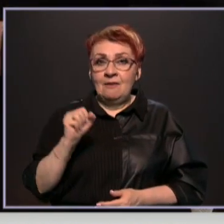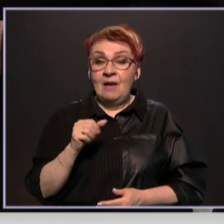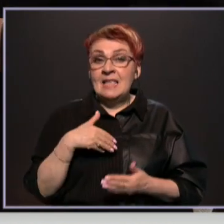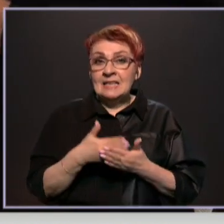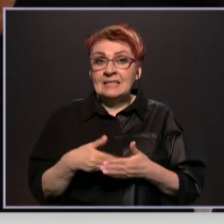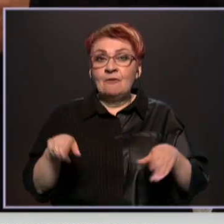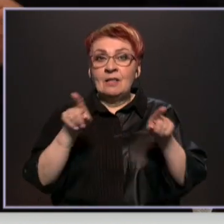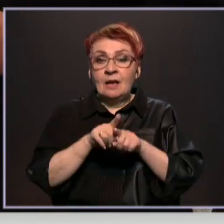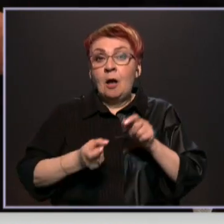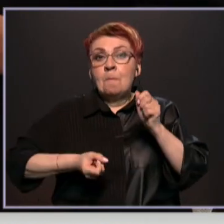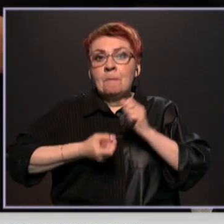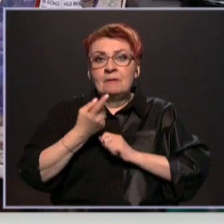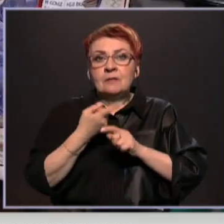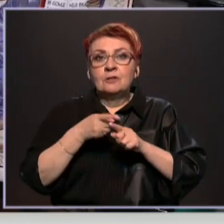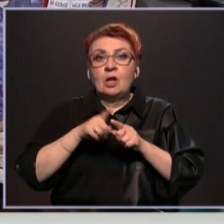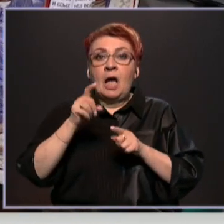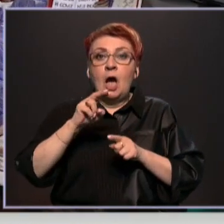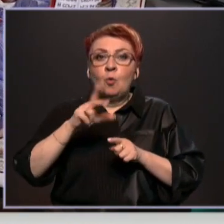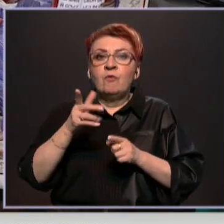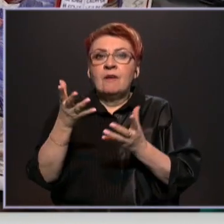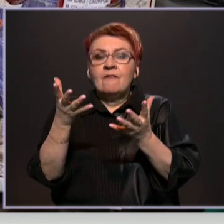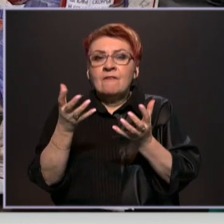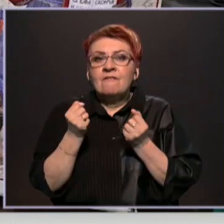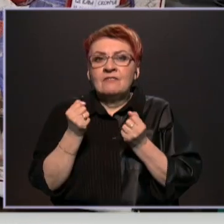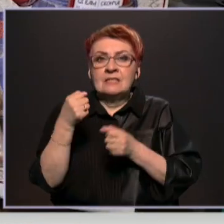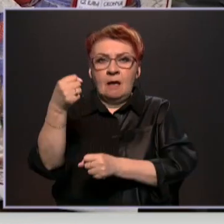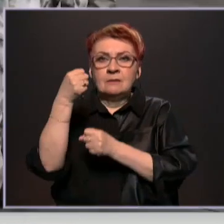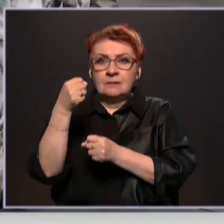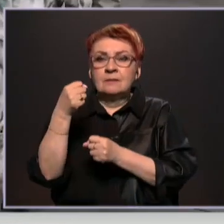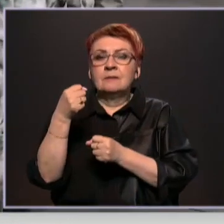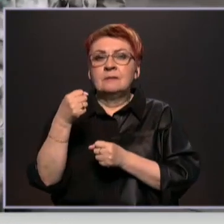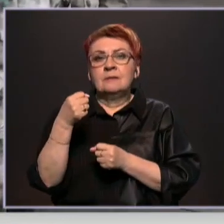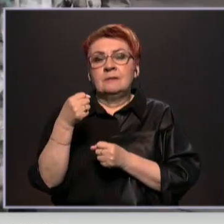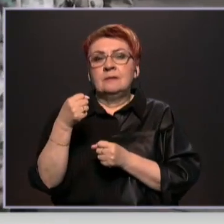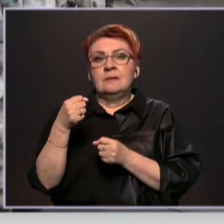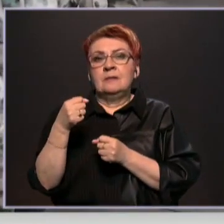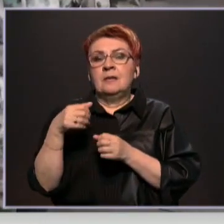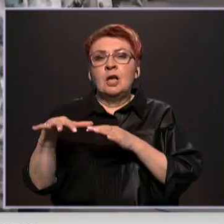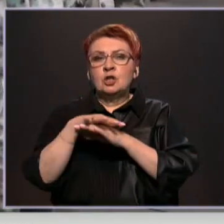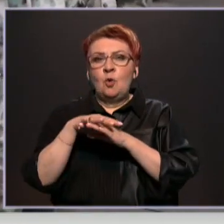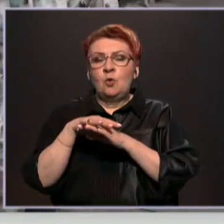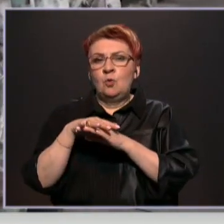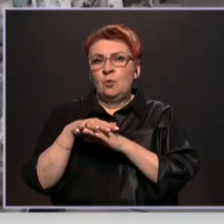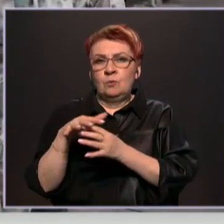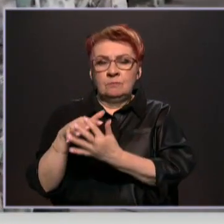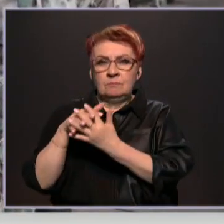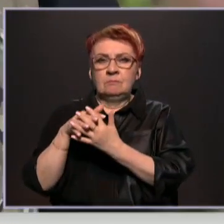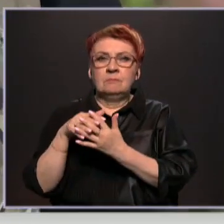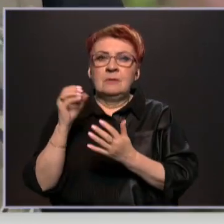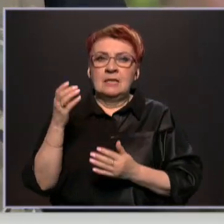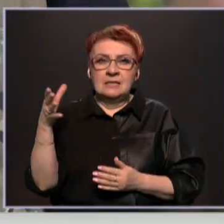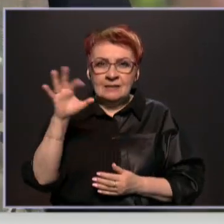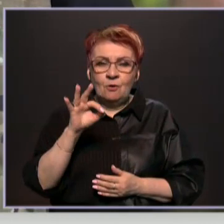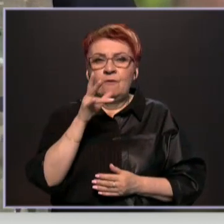такая появилась что это Хорог взять зону сво для проведения передней и молебстей чтобы в